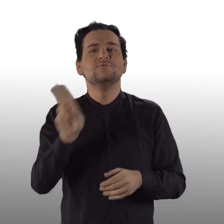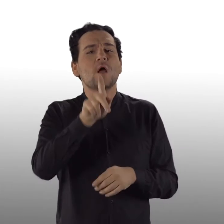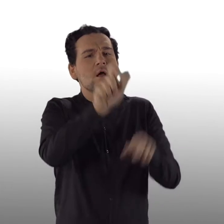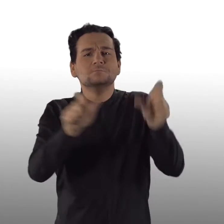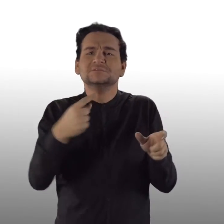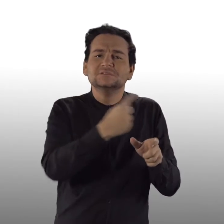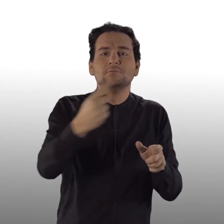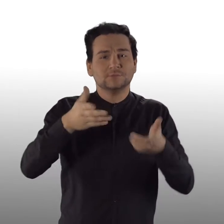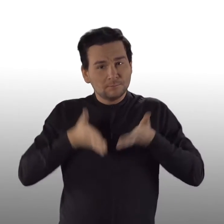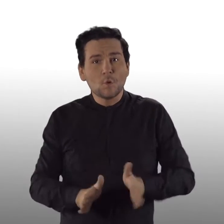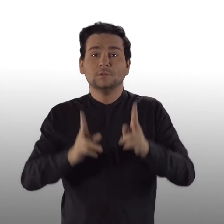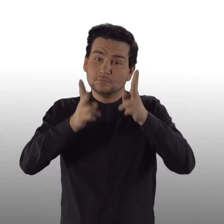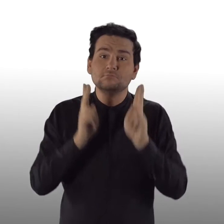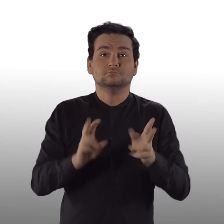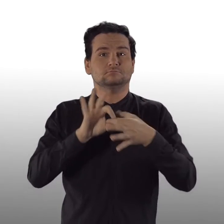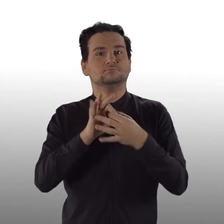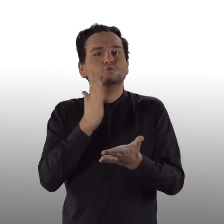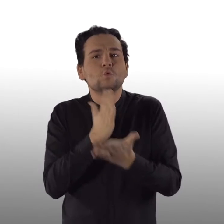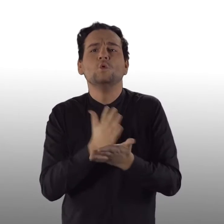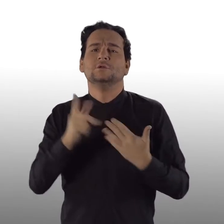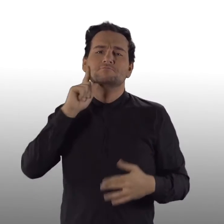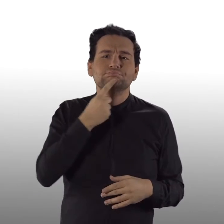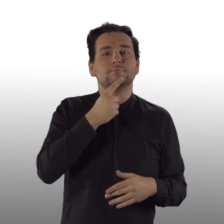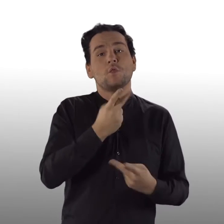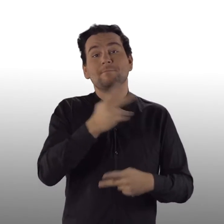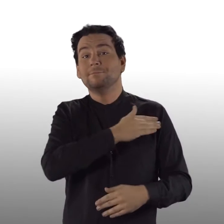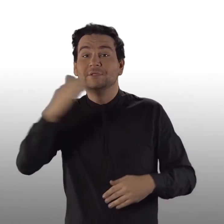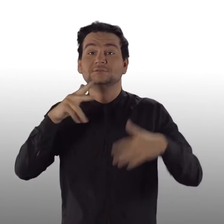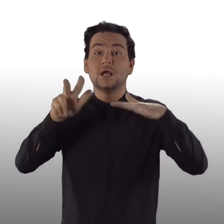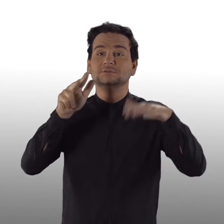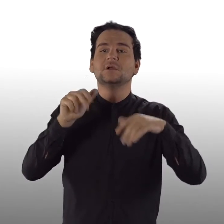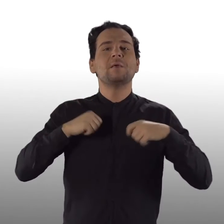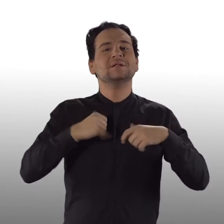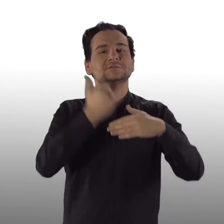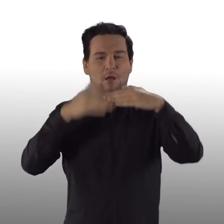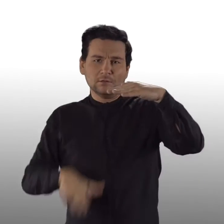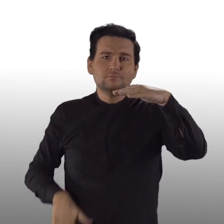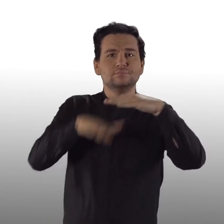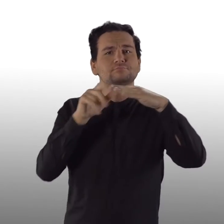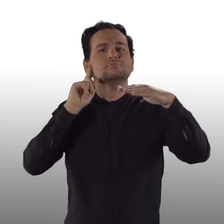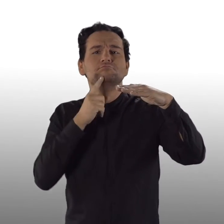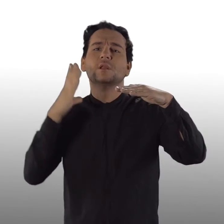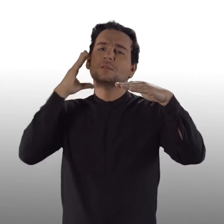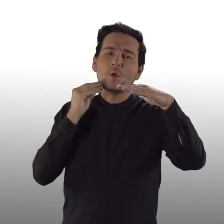Es haben nur gehörlose Menschen mit angeborener oder bis zum 18. Lebensjahr erworbener Taubheit